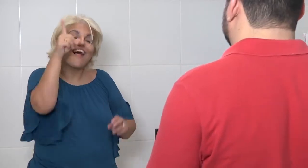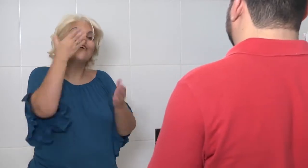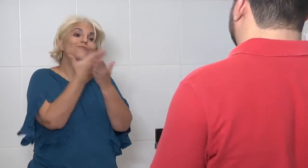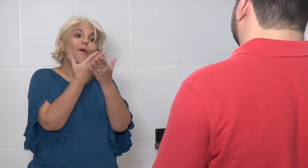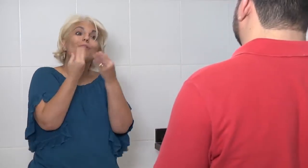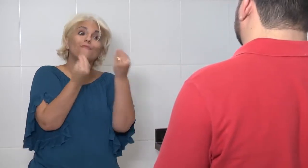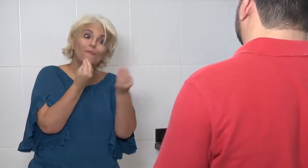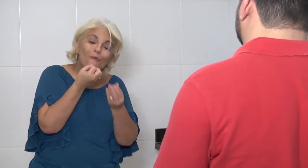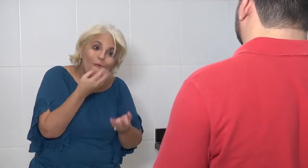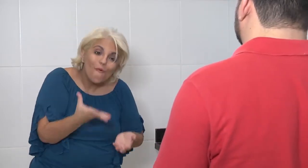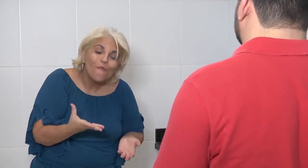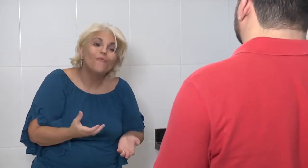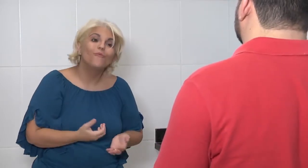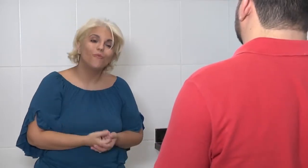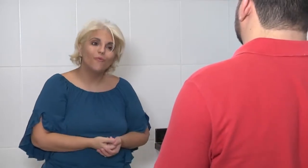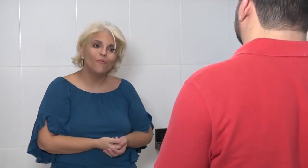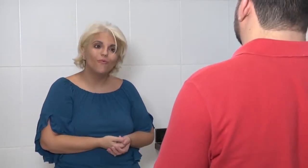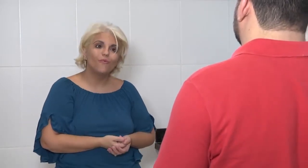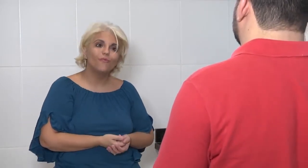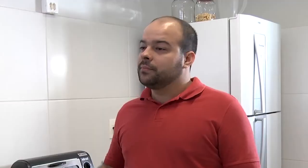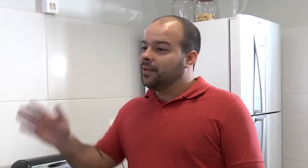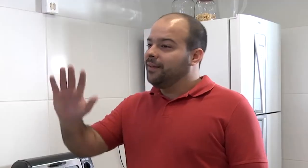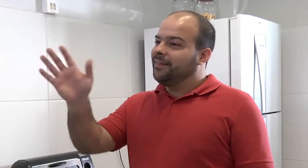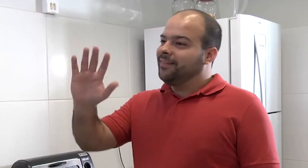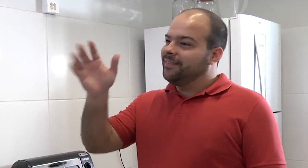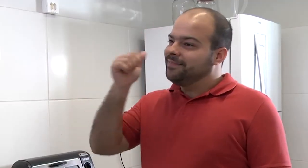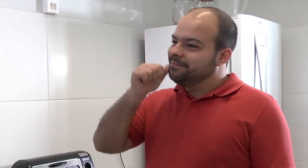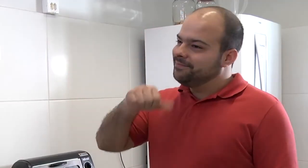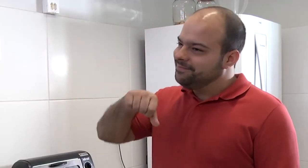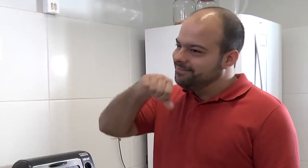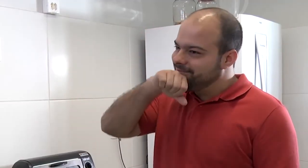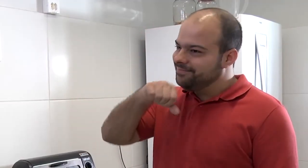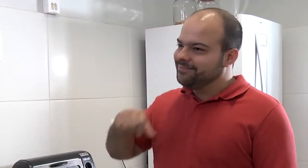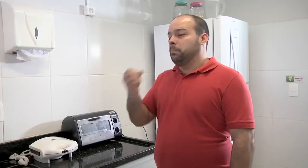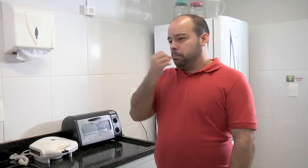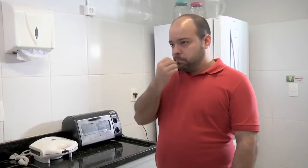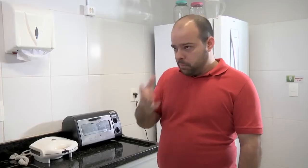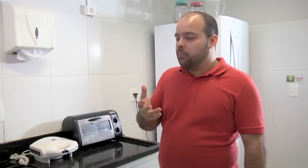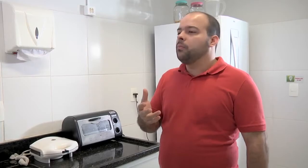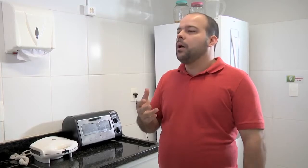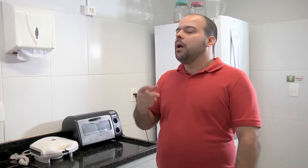E ai como foi na escola? Foi legal? oi mãe, foi ótimo.